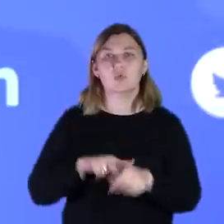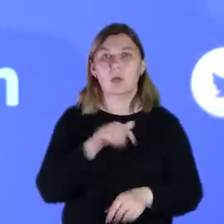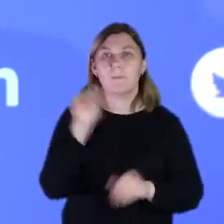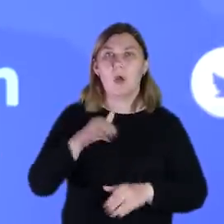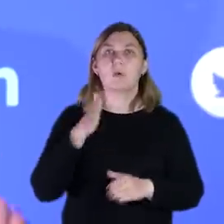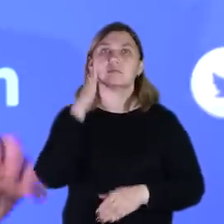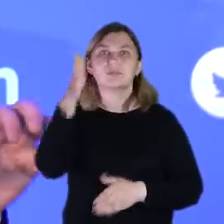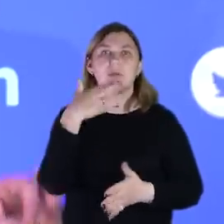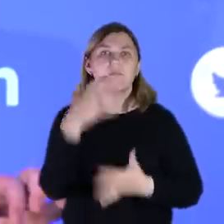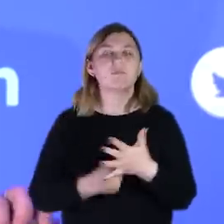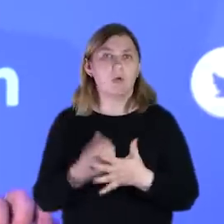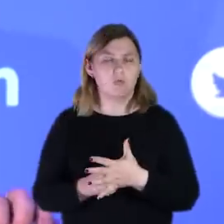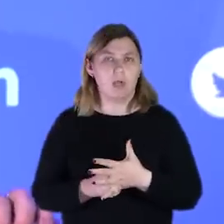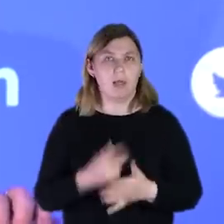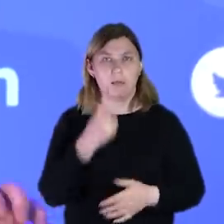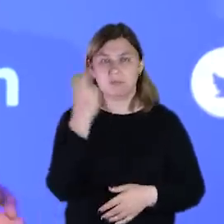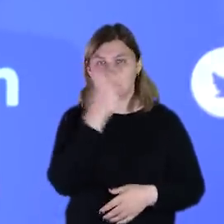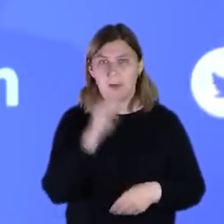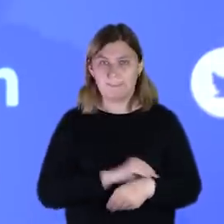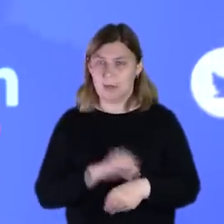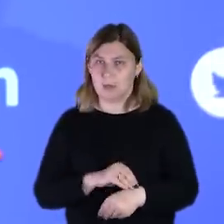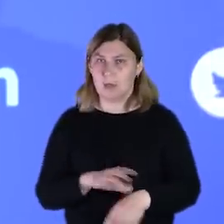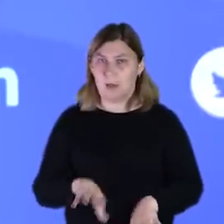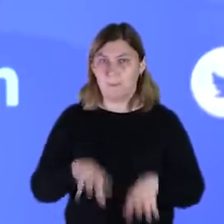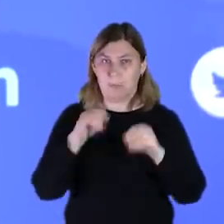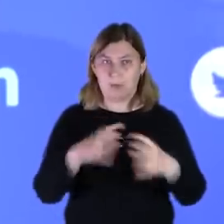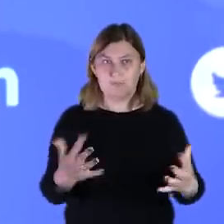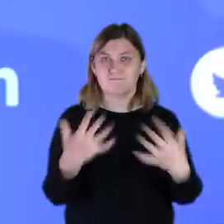wykorzystania. Ale właśnie ciekawa była ta metoda, że było to takie wstępne, masowe werbowanie,